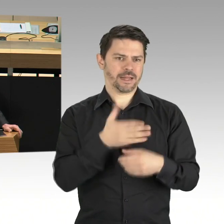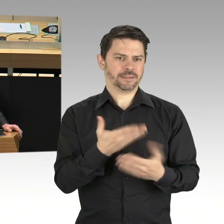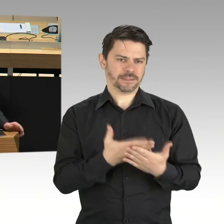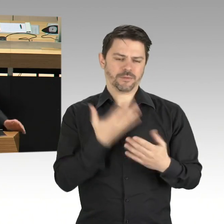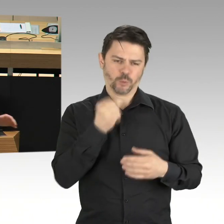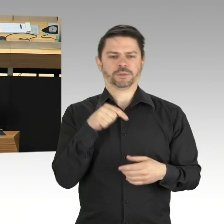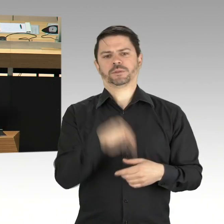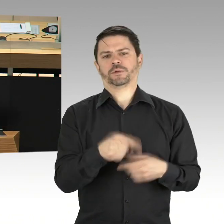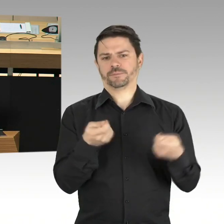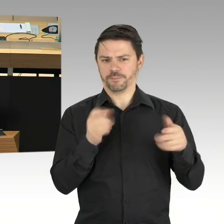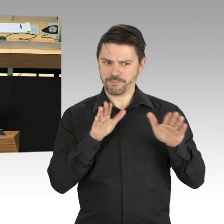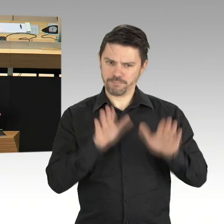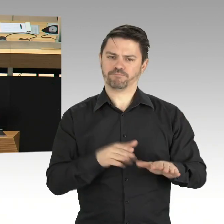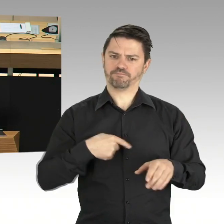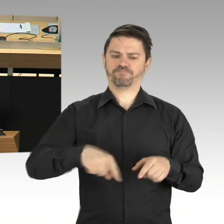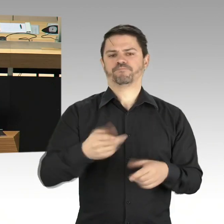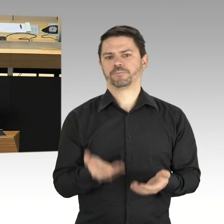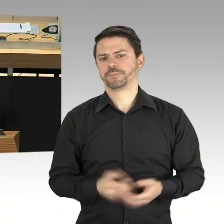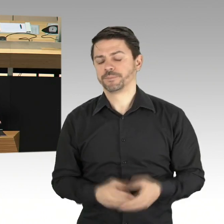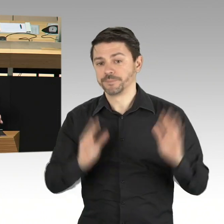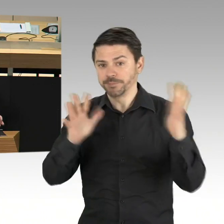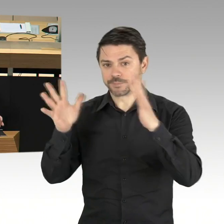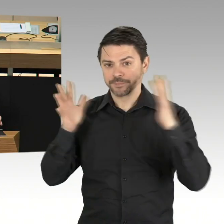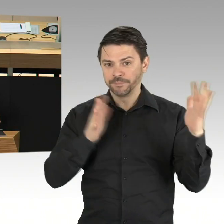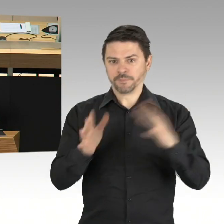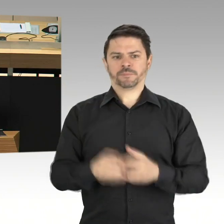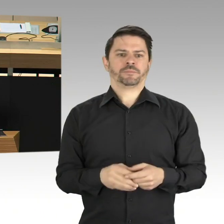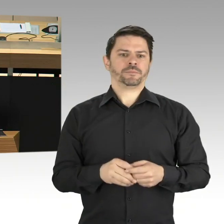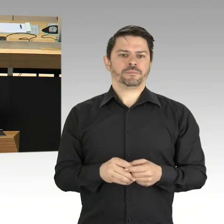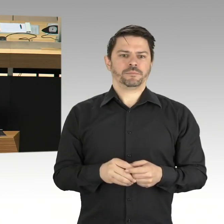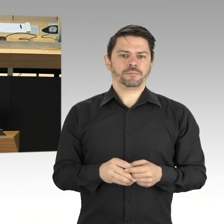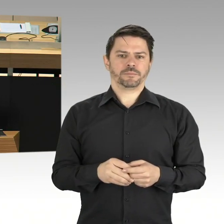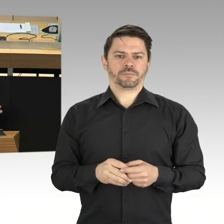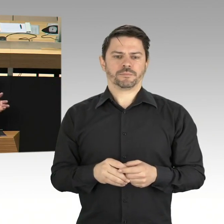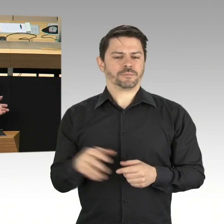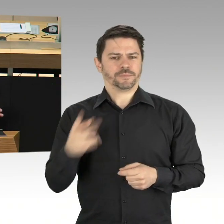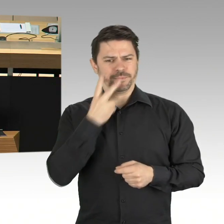Zunächst findet ja ein Einfrieren der Bestandsmieten statt. Wer will mir sagen,